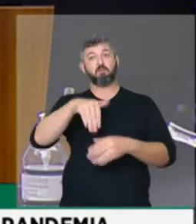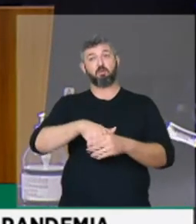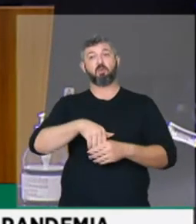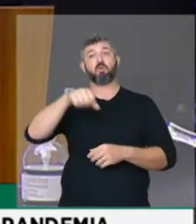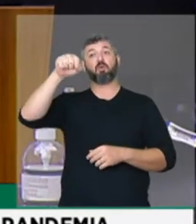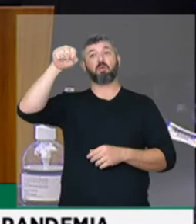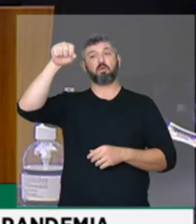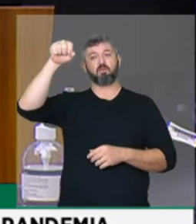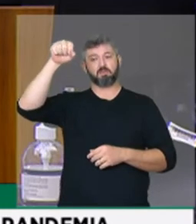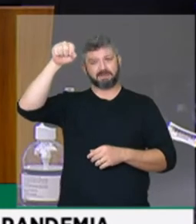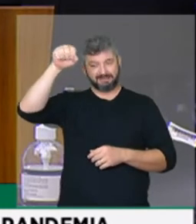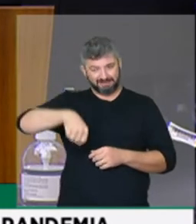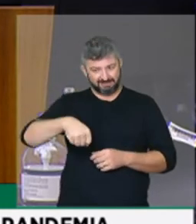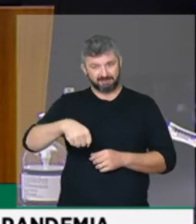CÂMARA A ORIENTAÇÃO É SIM. NÃO É EMENDA. VAMOS DEIXAR